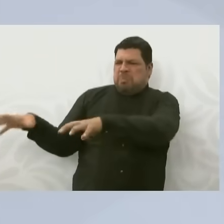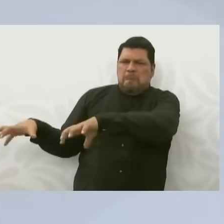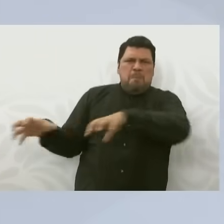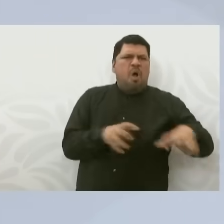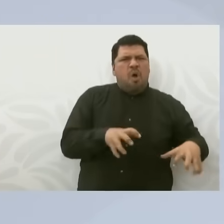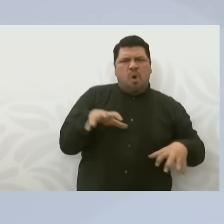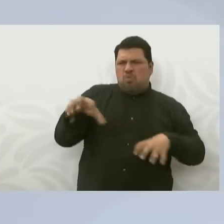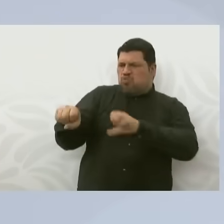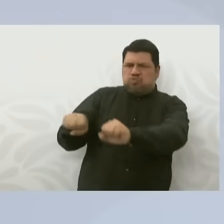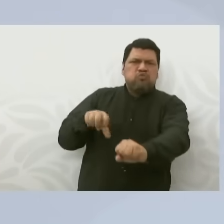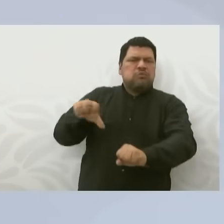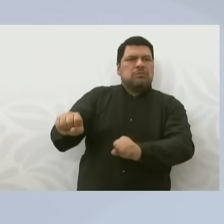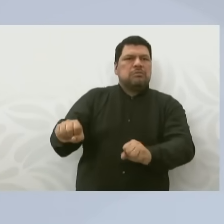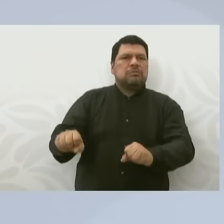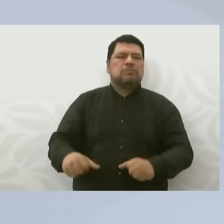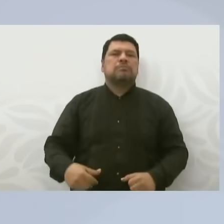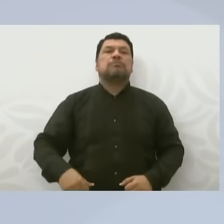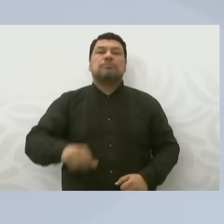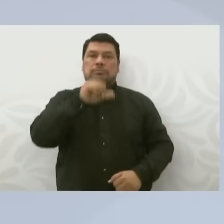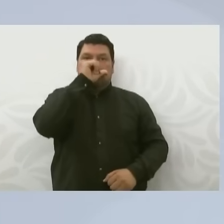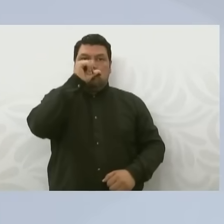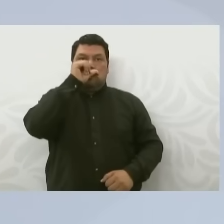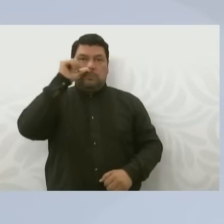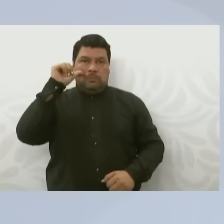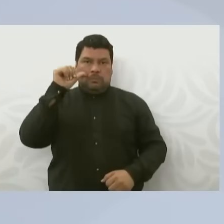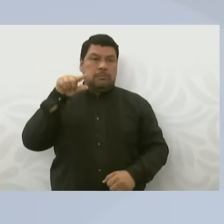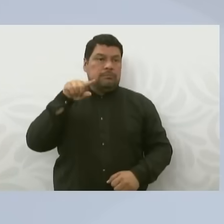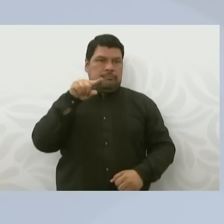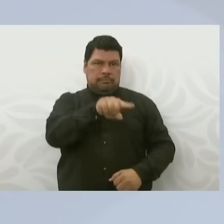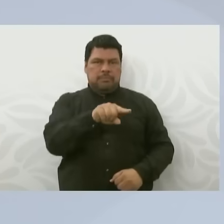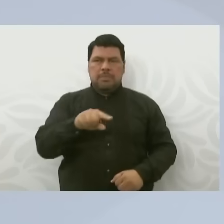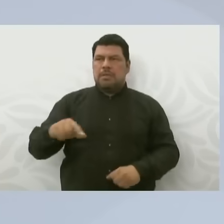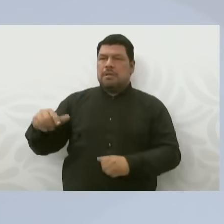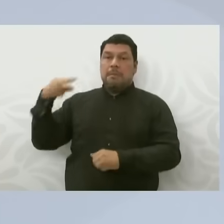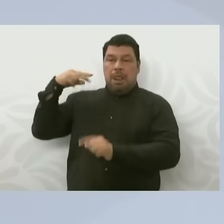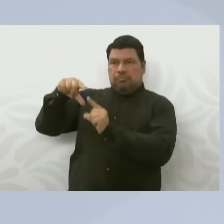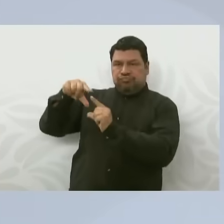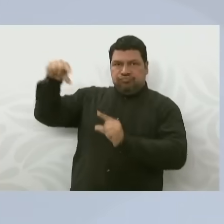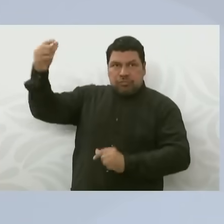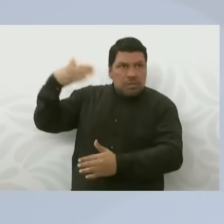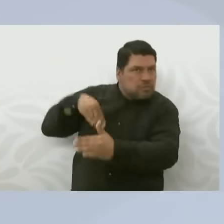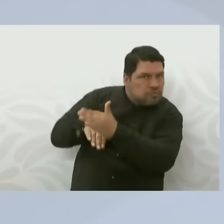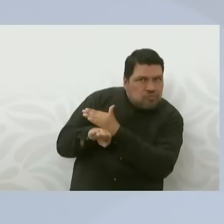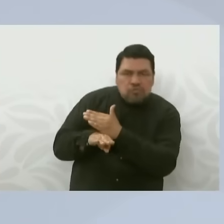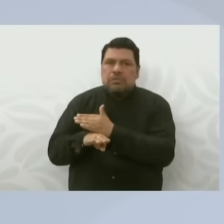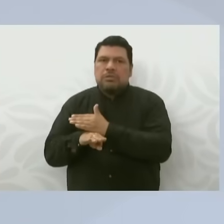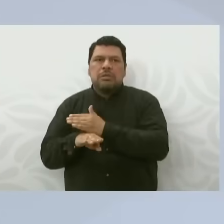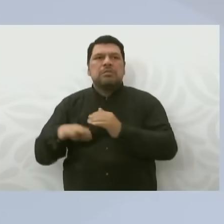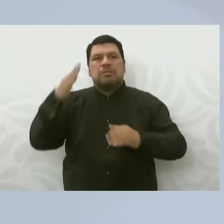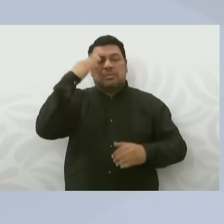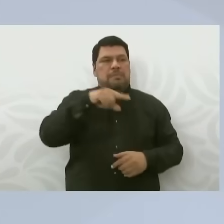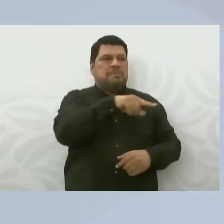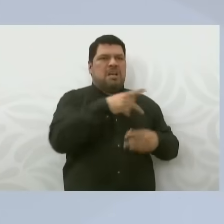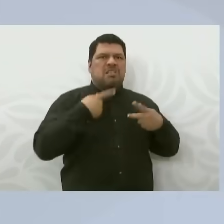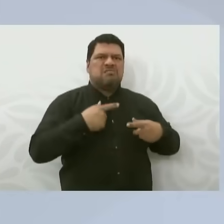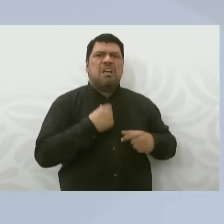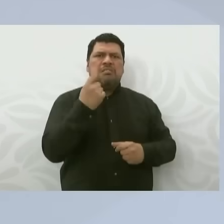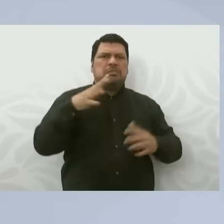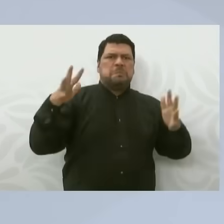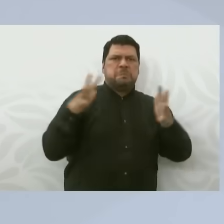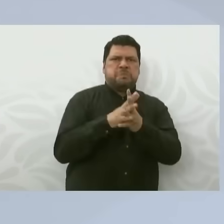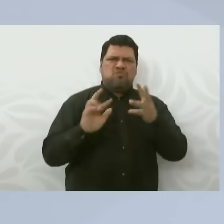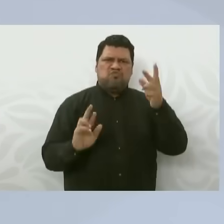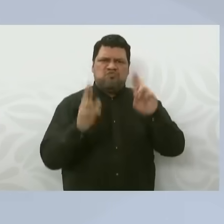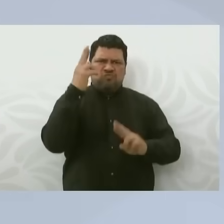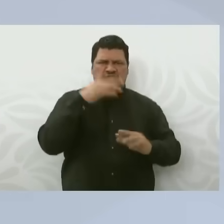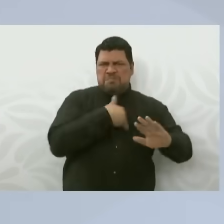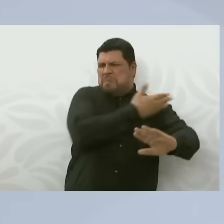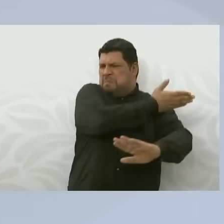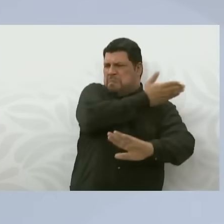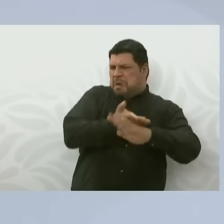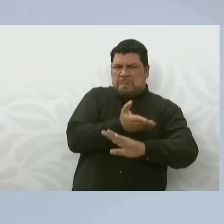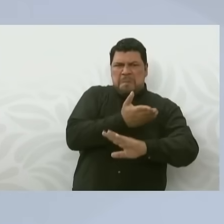se refugió en Veracruz cuando los conservadores iniciaron la guerra de reforma aquí él de forma